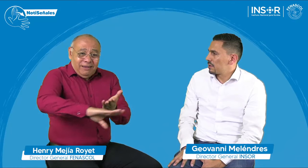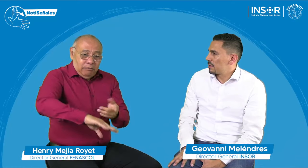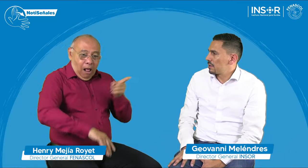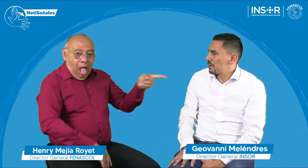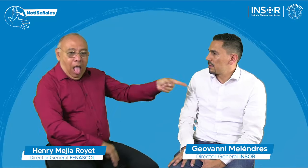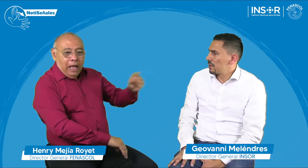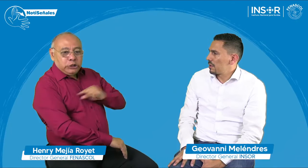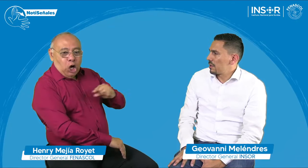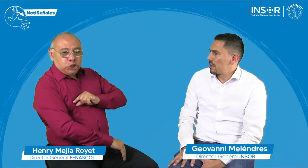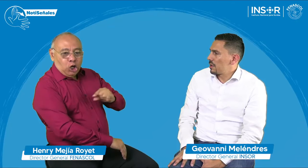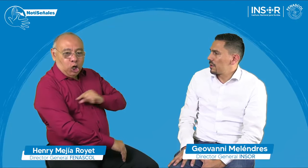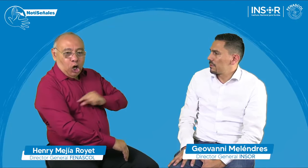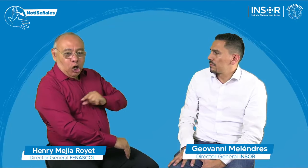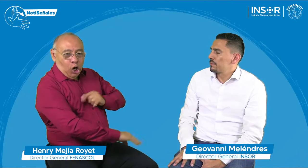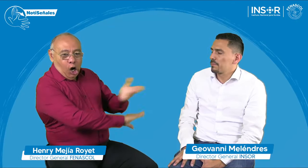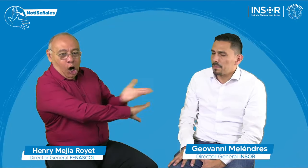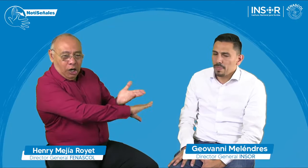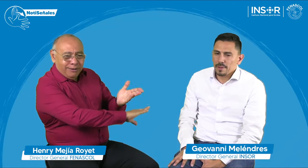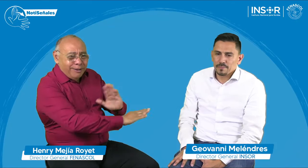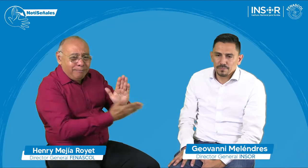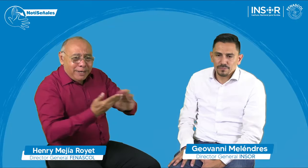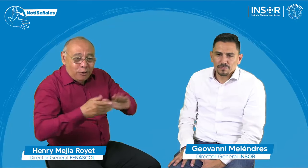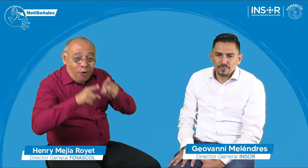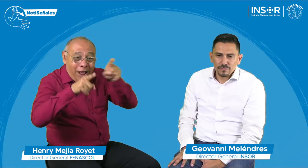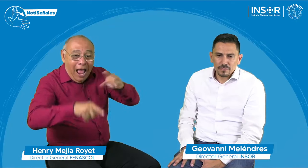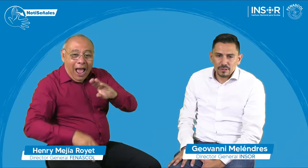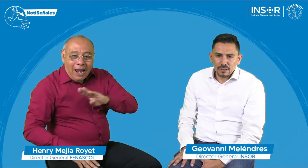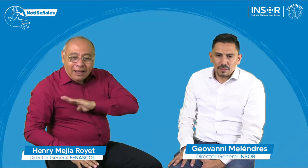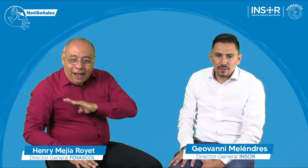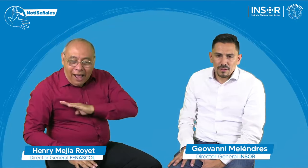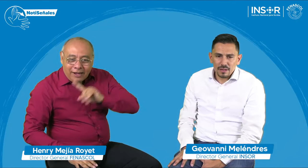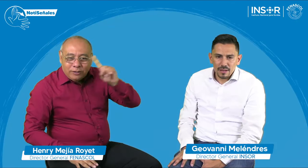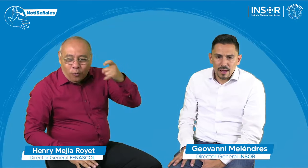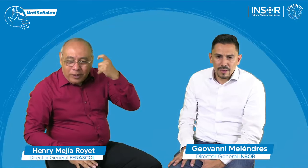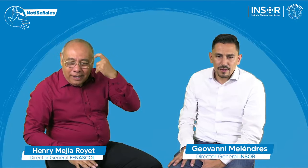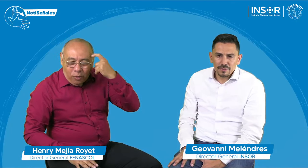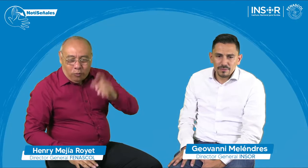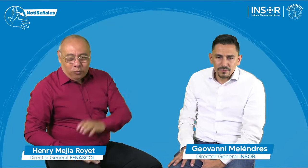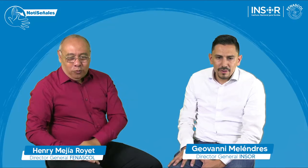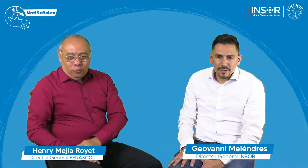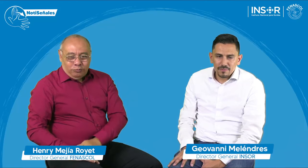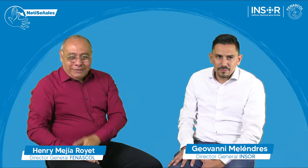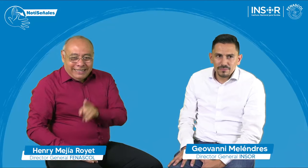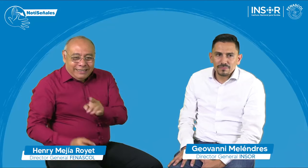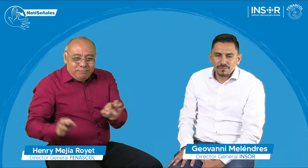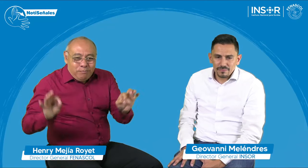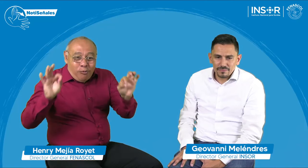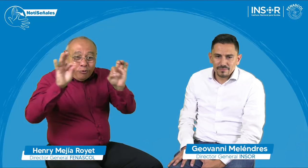gobierno da pero es importante que se reconozca que en las